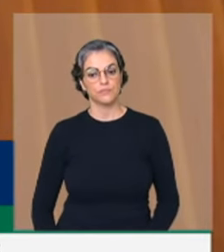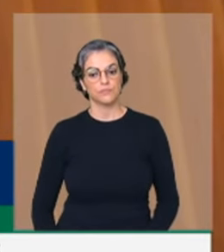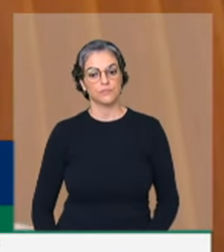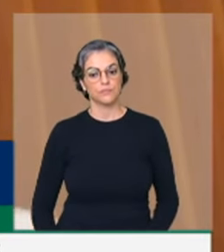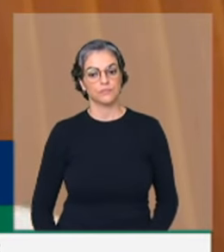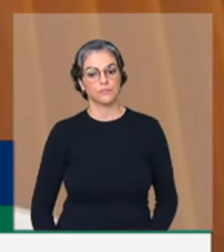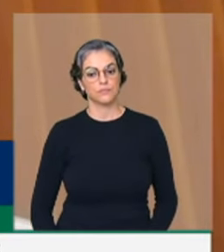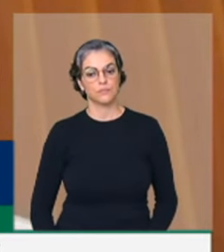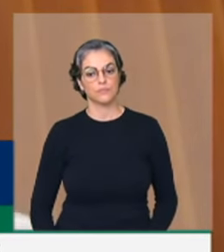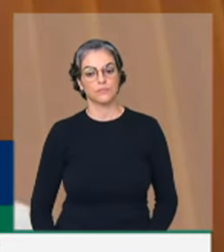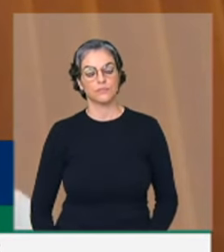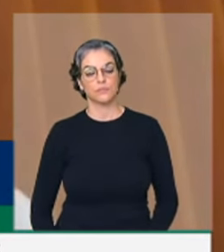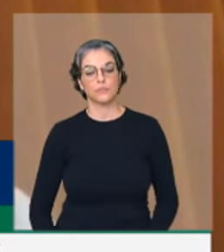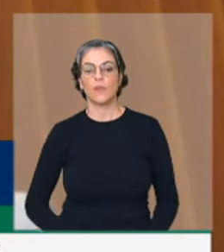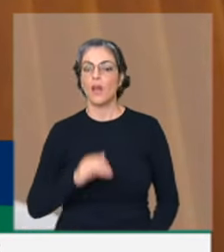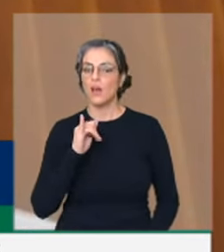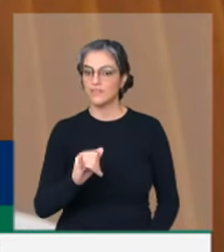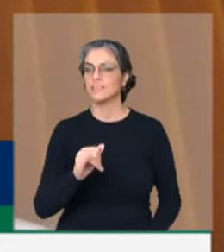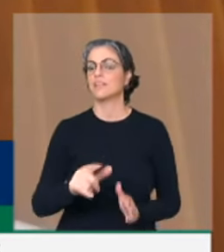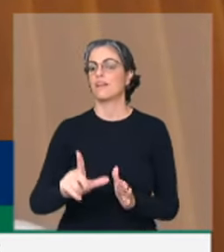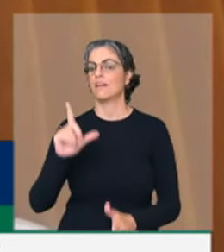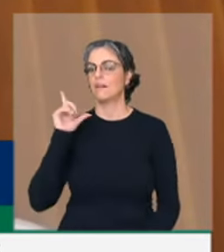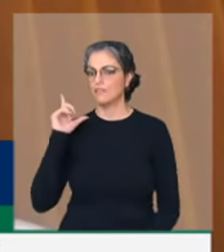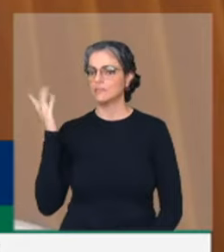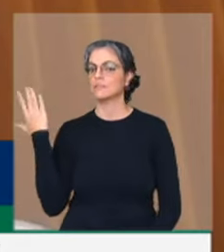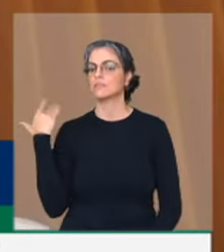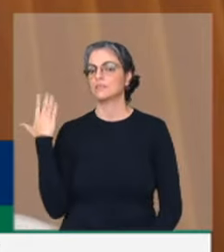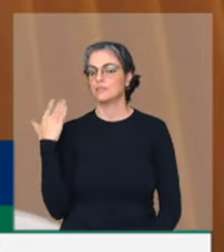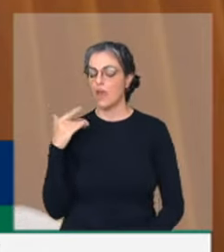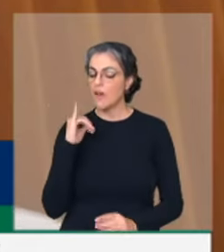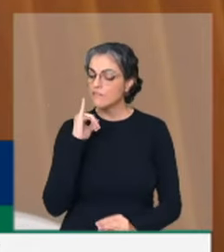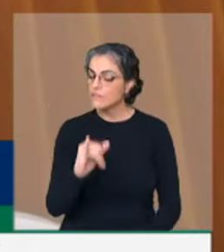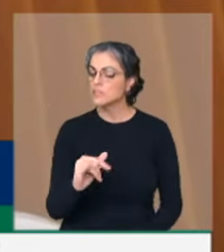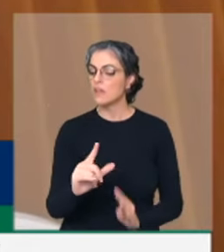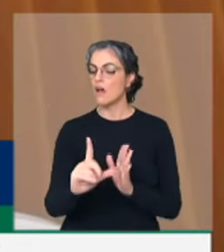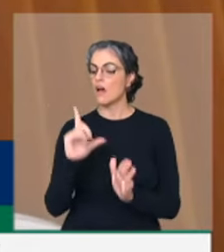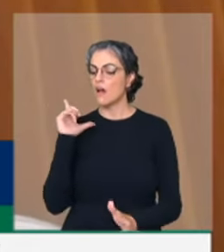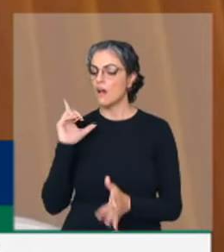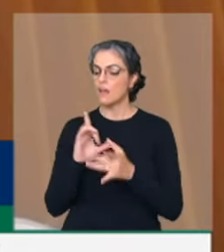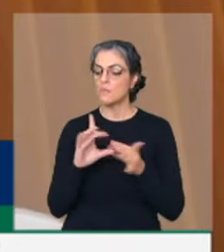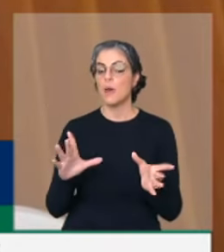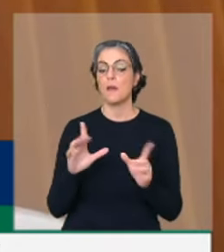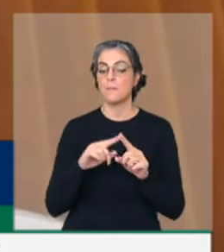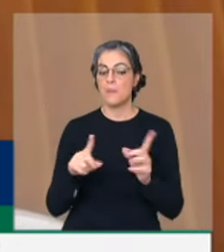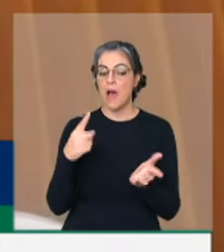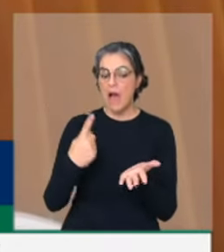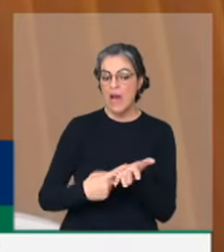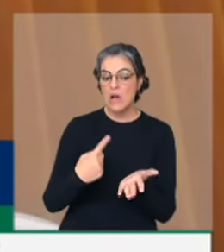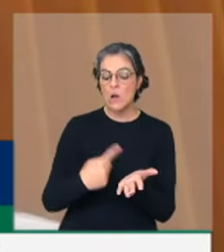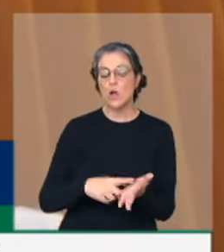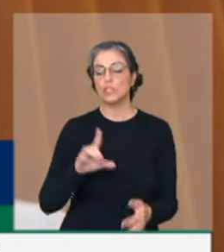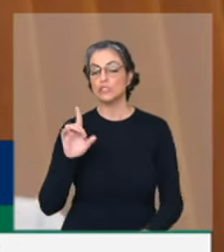ATRAVÀS DO SETOR PRIVADO. AÍ FEZ EMOS UM ACORDO, SÓ PODERÁSER COMPRADO SE FOR PARA ENTREGAR AO SUS. E O QUE É QUE ESTAMOS TENDO NA PRIMEIRA SEMANA, PRESIDENTE.